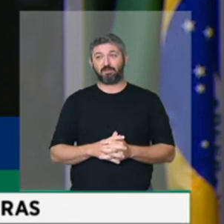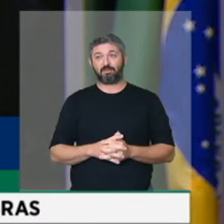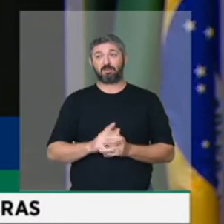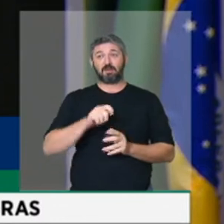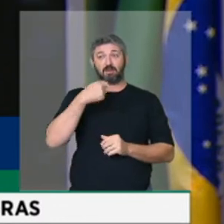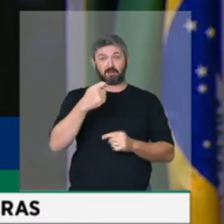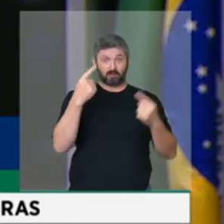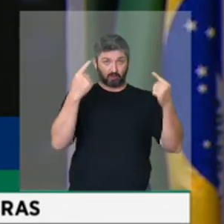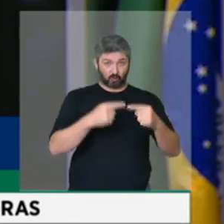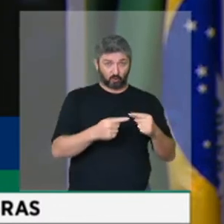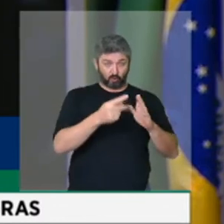ENTÃO EU VOU EXPLICAR, DEPUTADO DARCI DE MATOS, QUEM